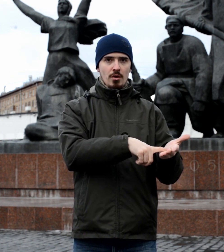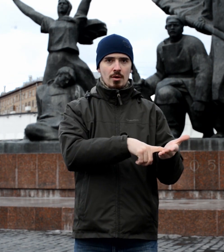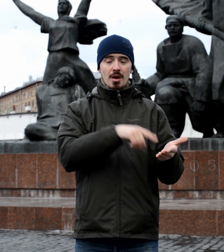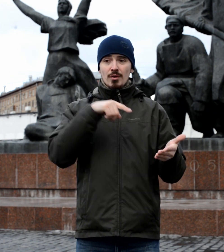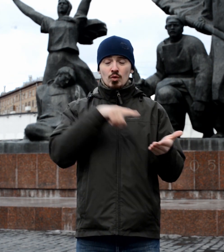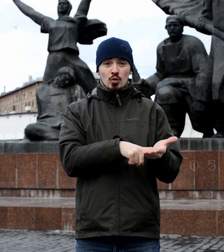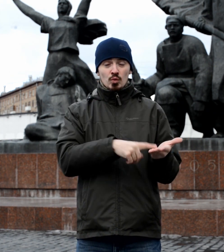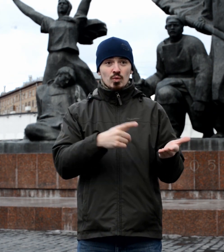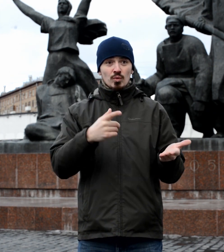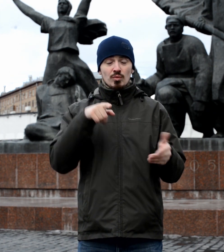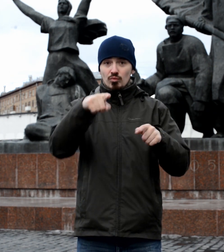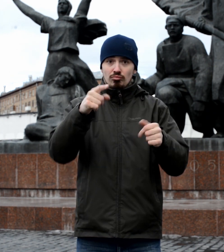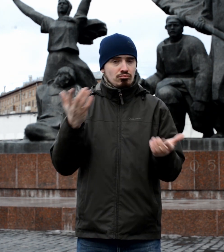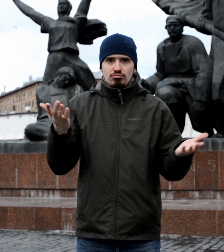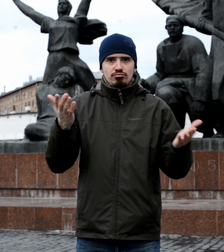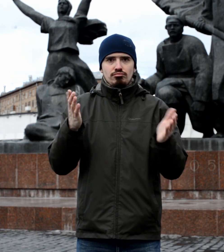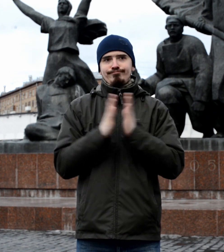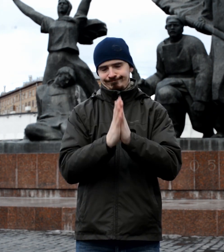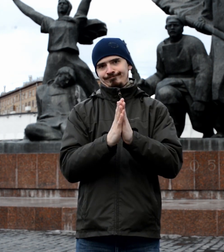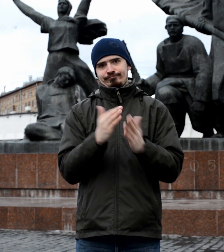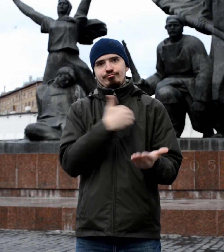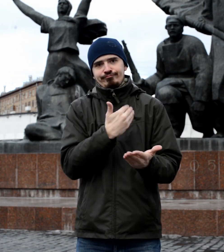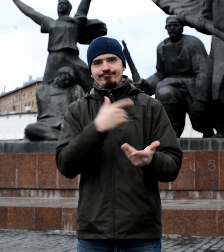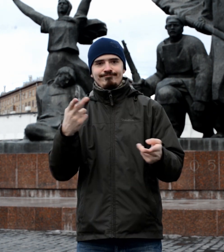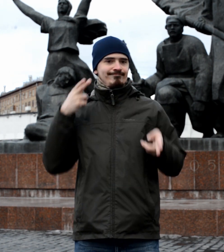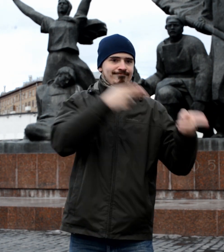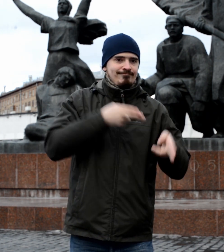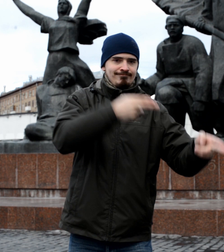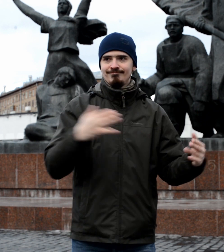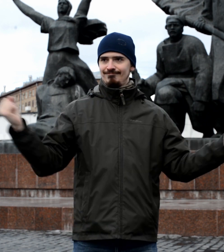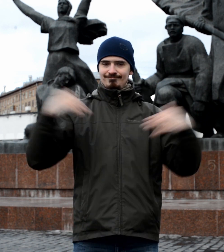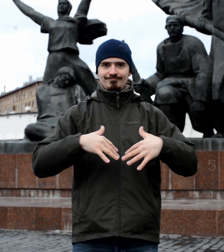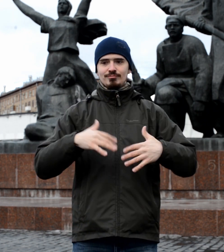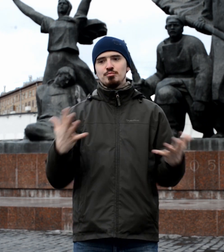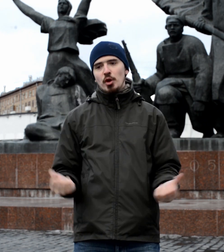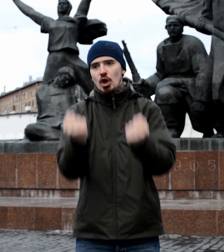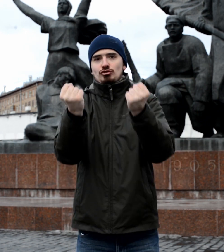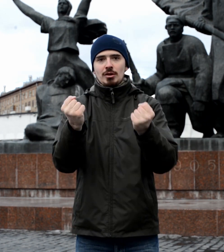Вопросов тут нет. Призываю вас прийти и поддержать.